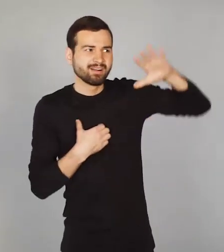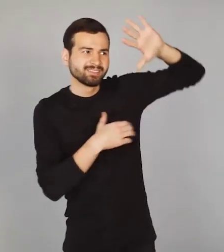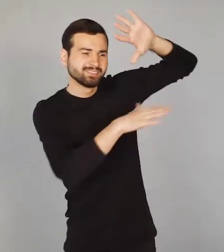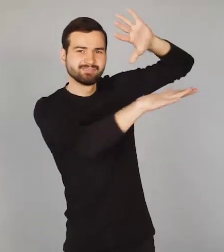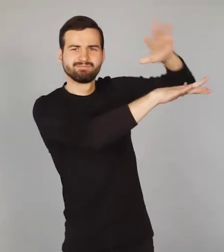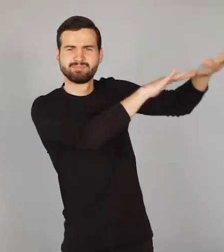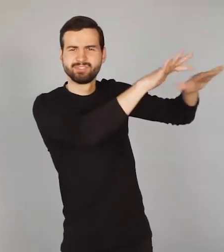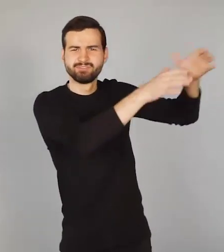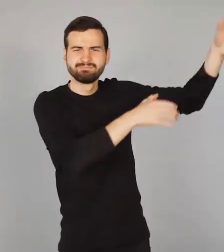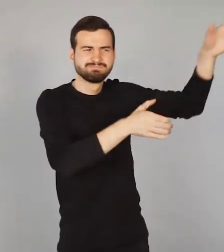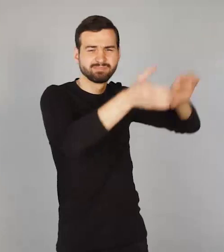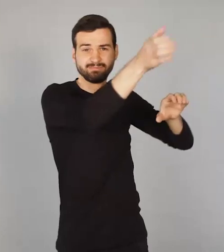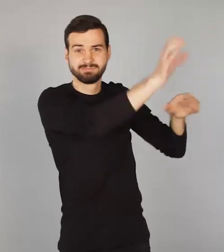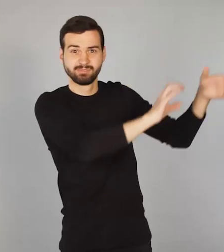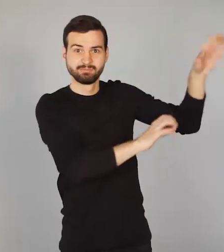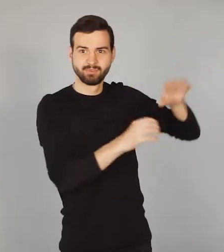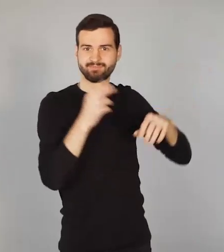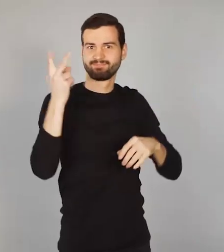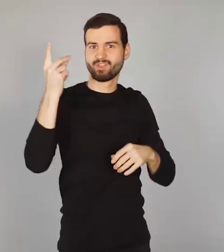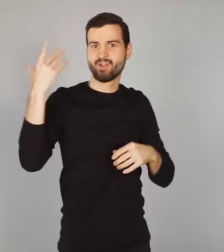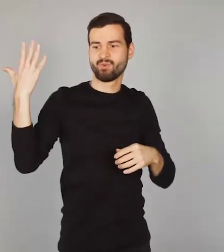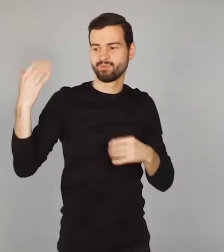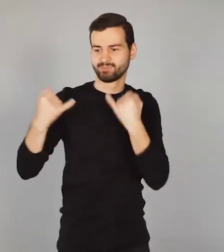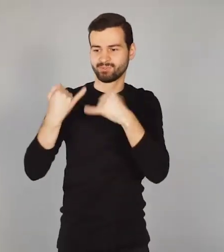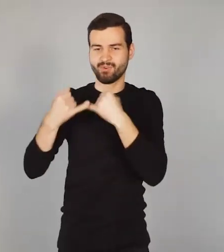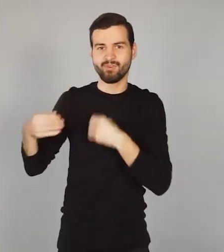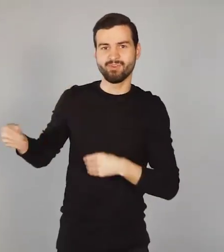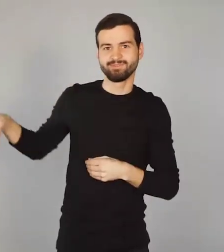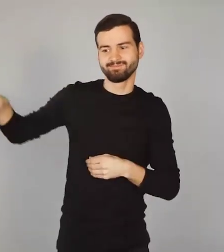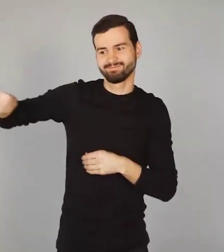Он загораживается рукой от этого страшного зрелища. Но другой рукой желтым покрывалом